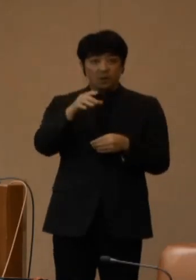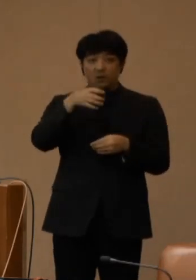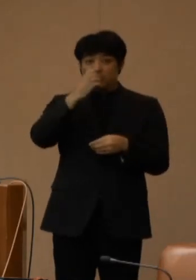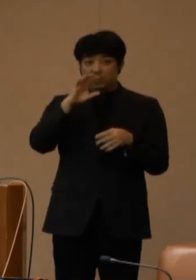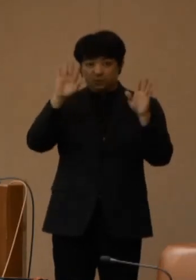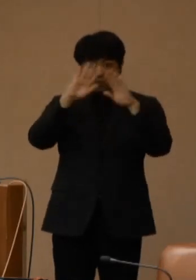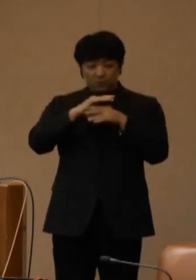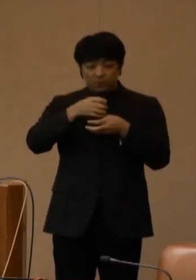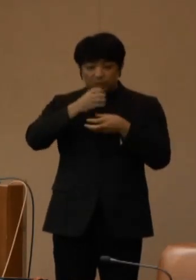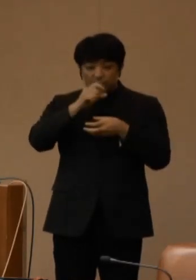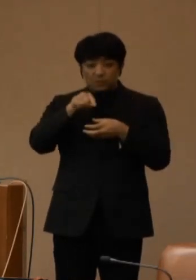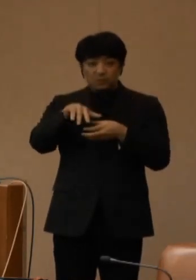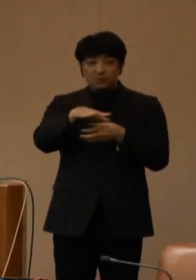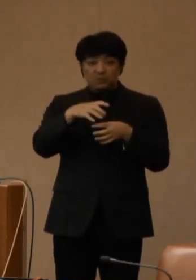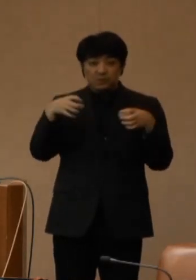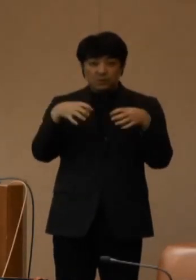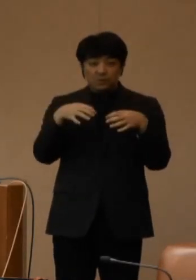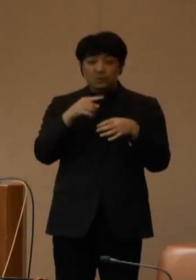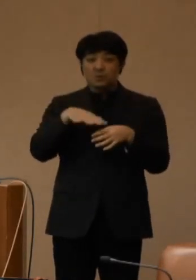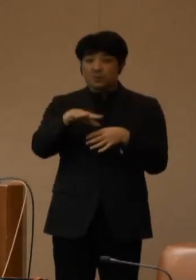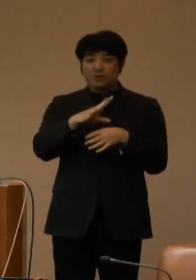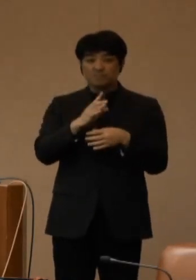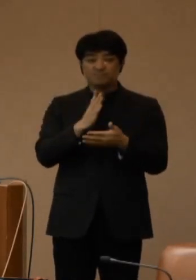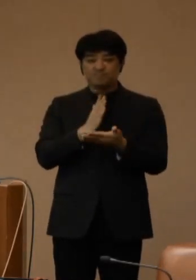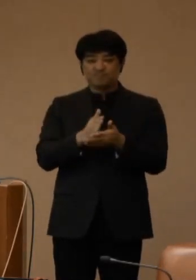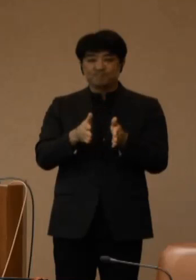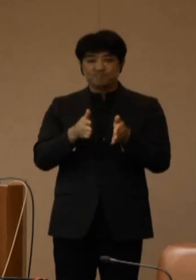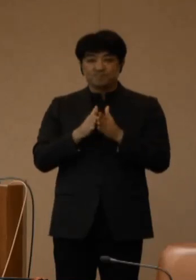しっかりと徹底をしていただきたいと思います。